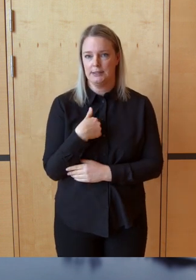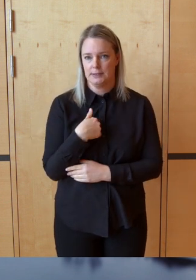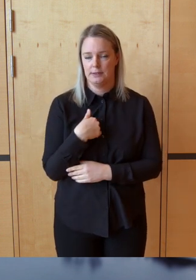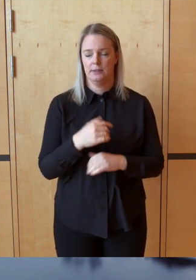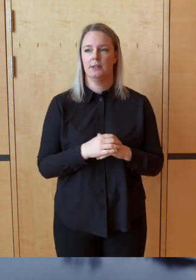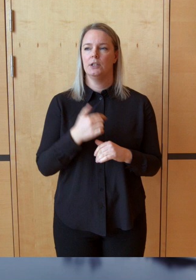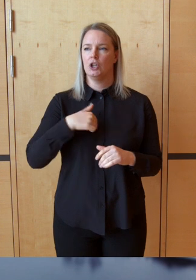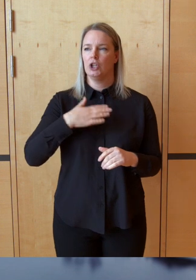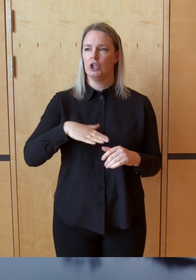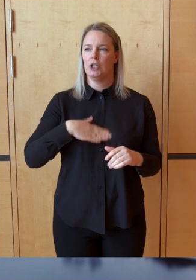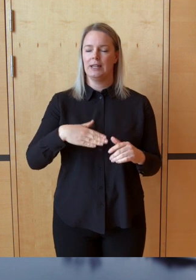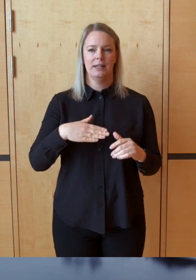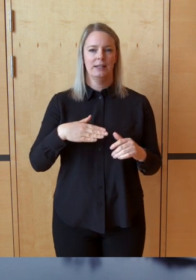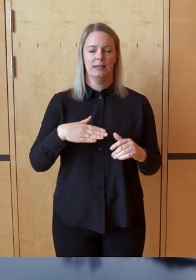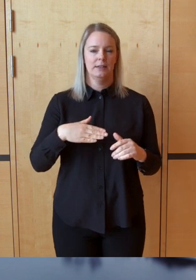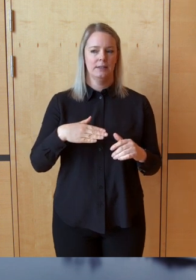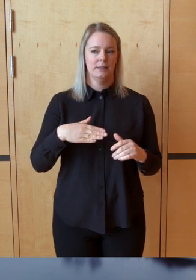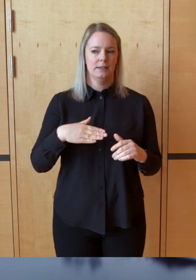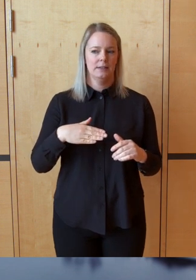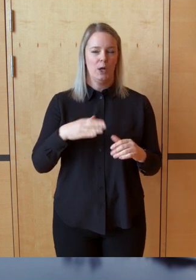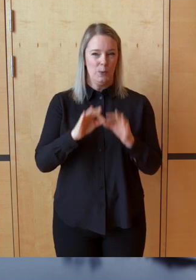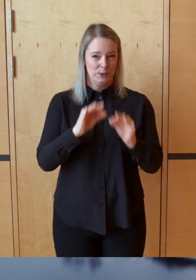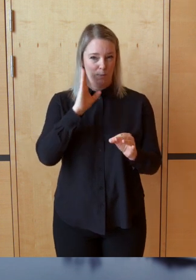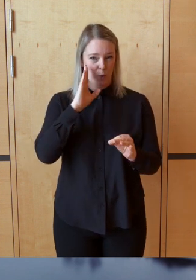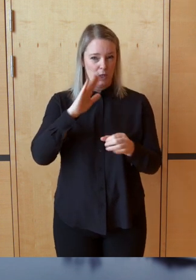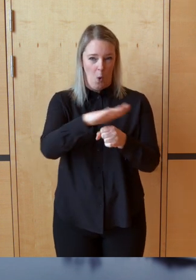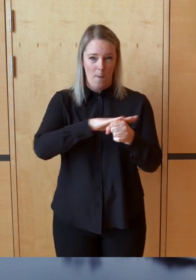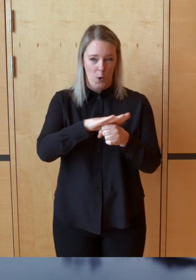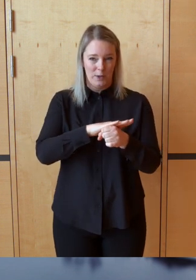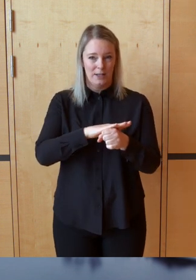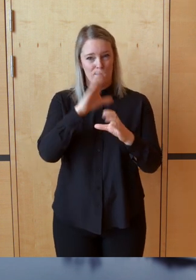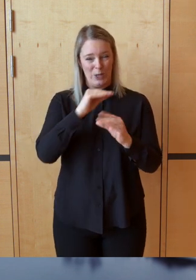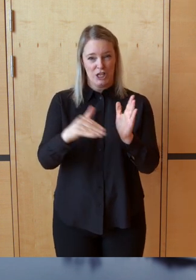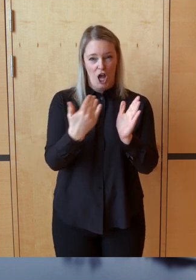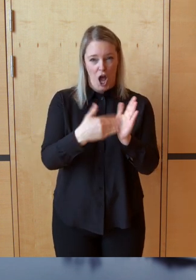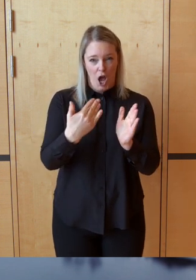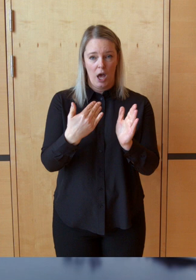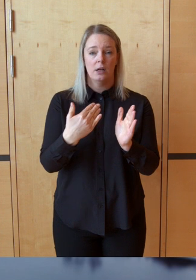Jag tycker ingen illa störande examples i bostadsområden så de beslut vi ta ett säkert bra på många sätt